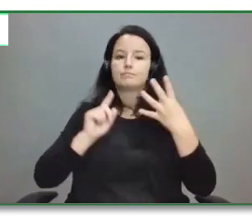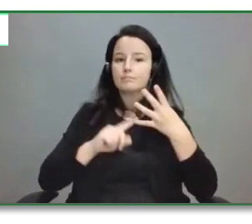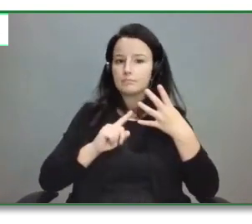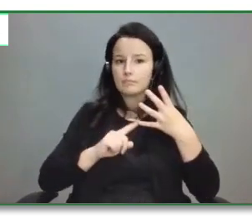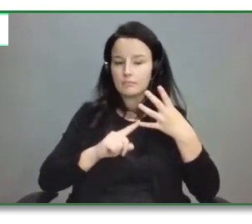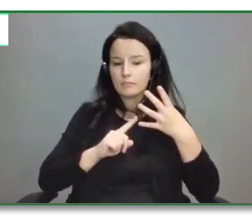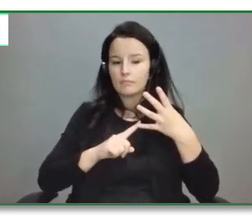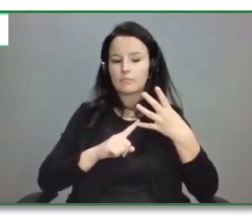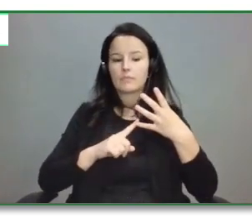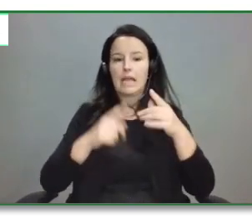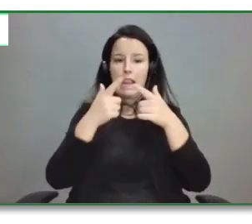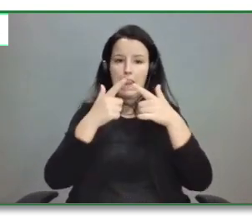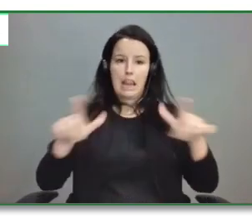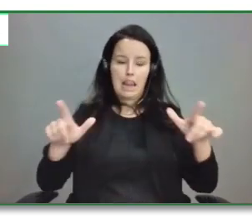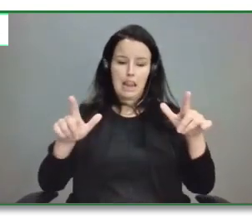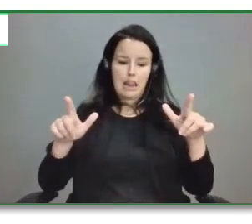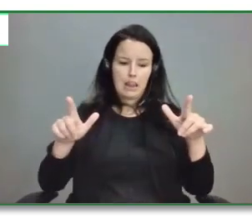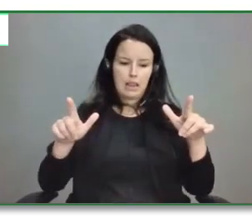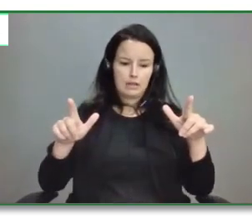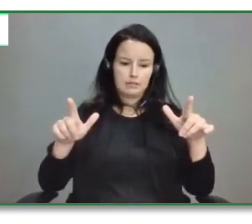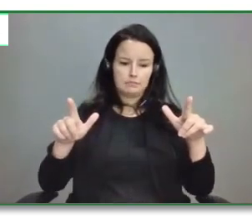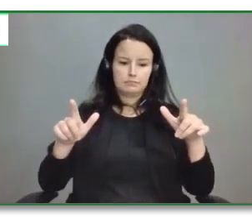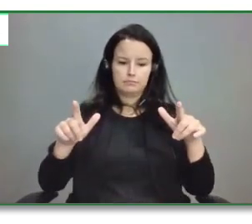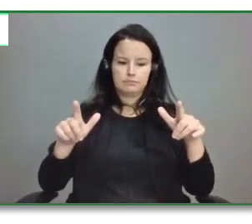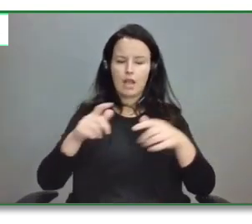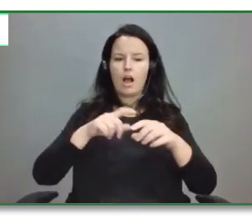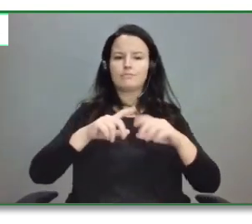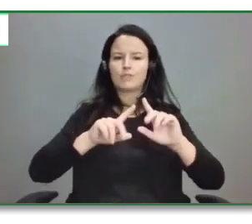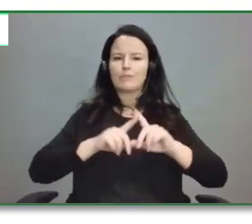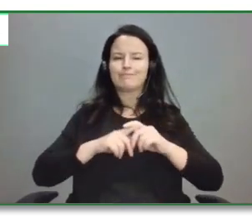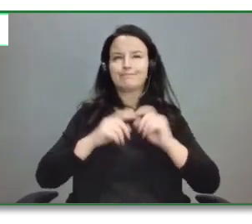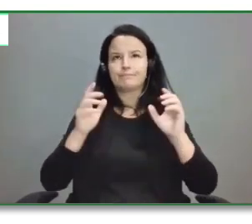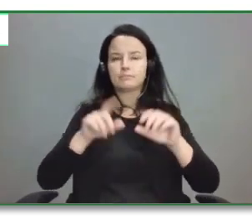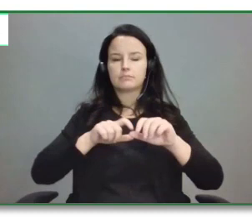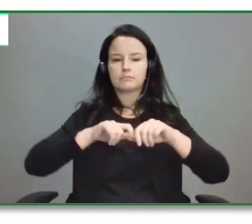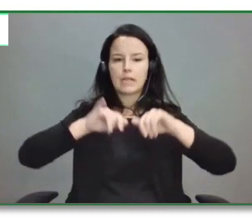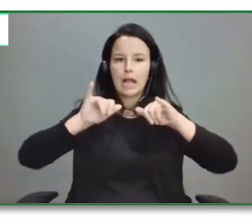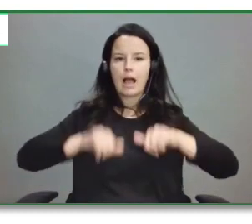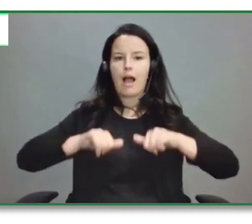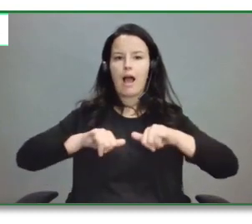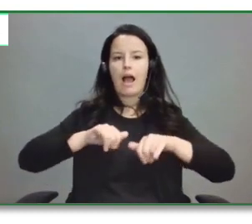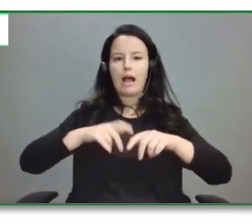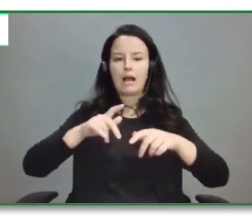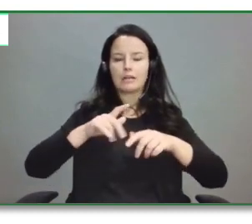accessibilité c'est un indicateur